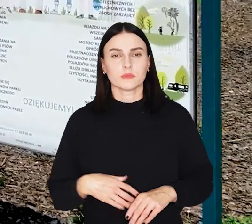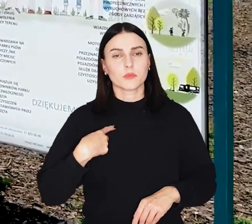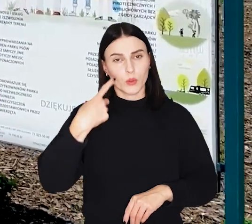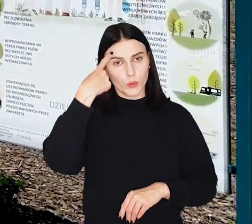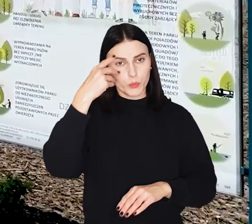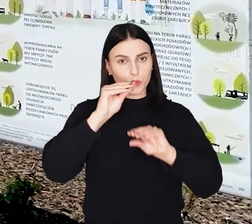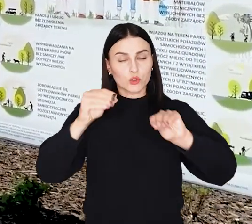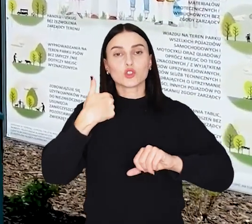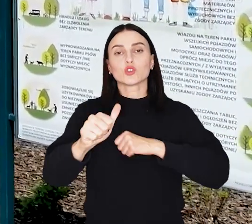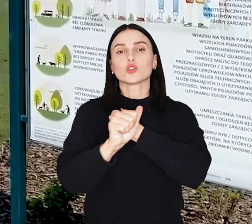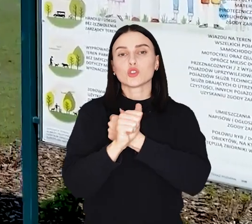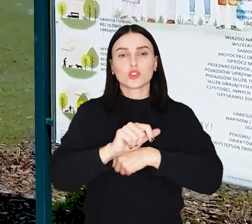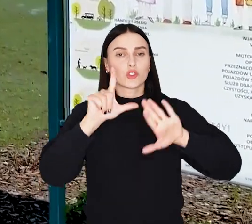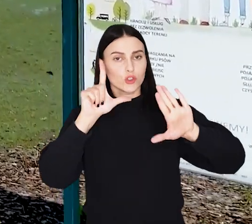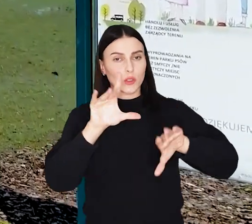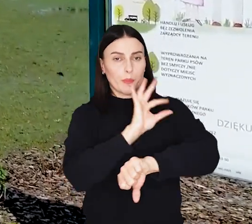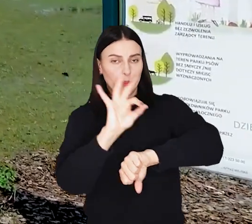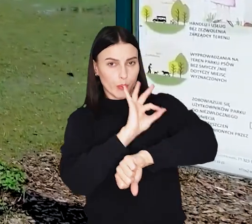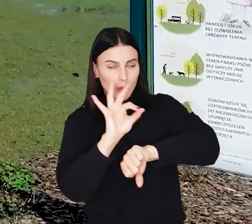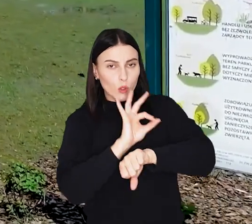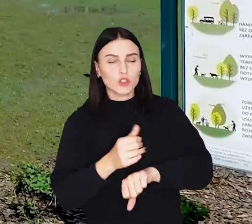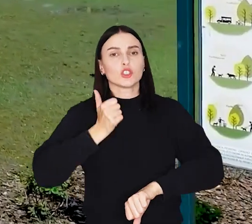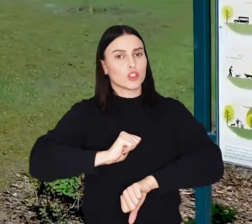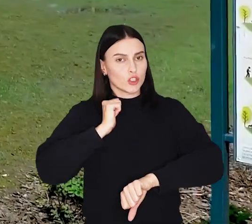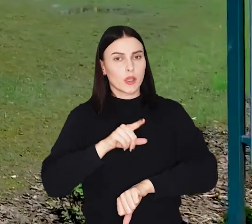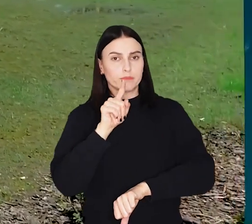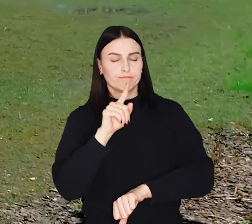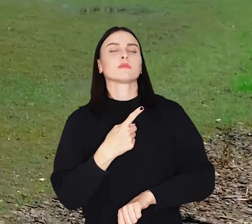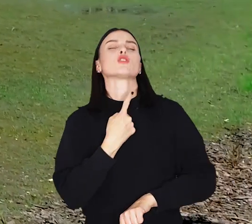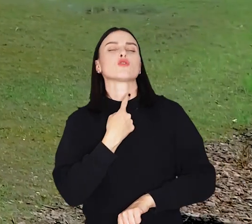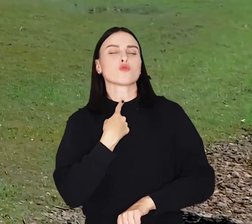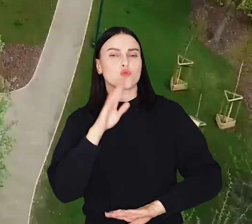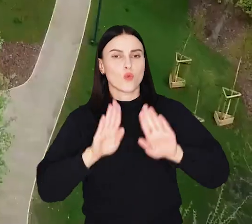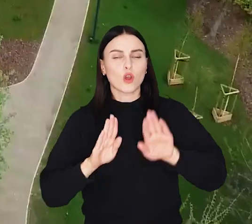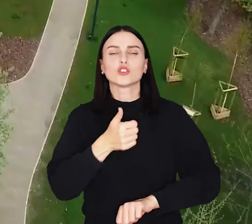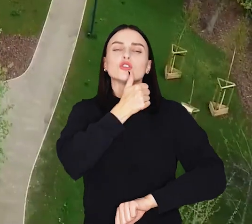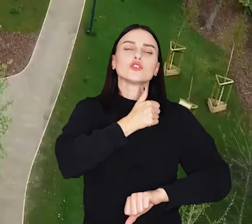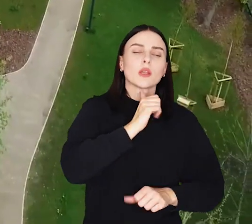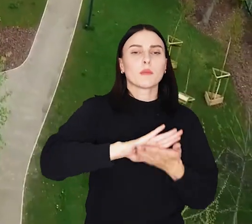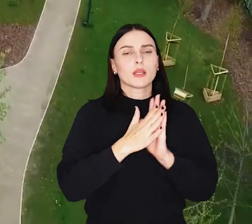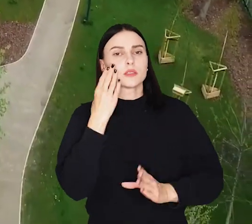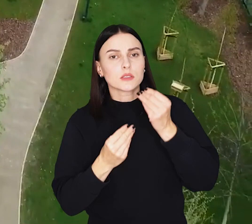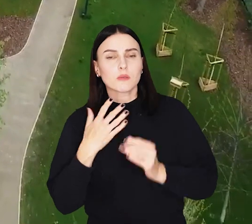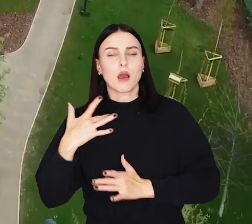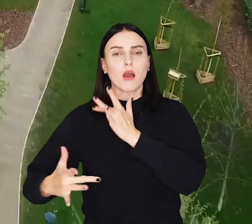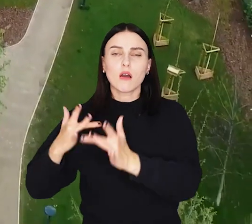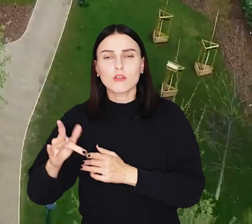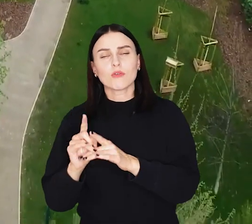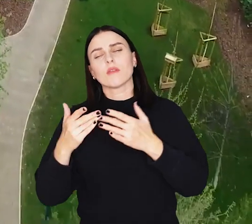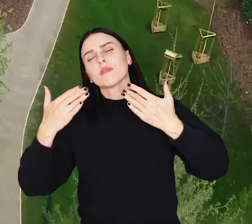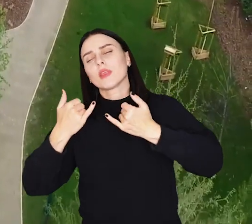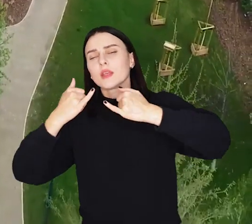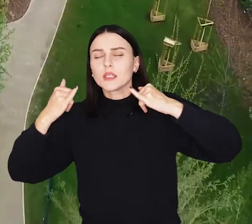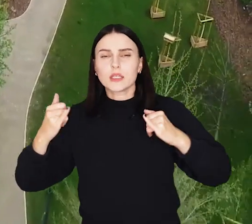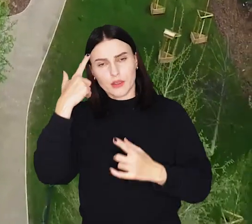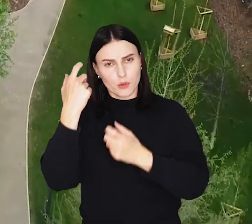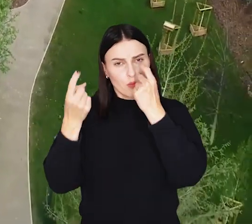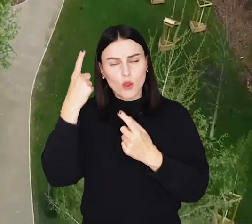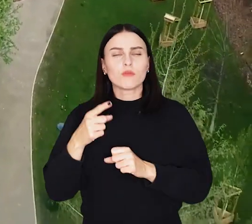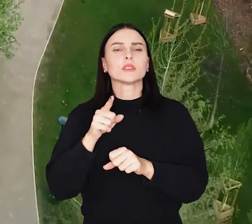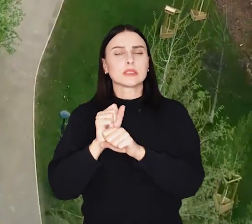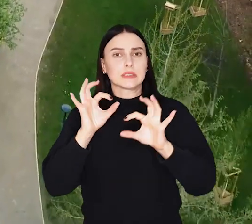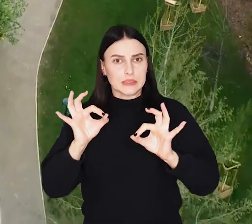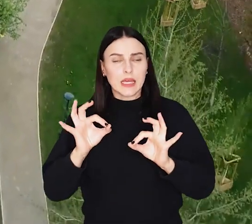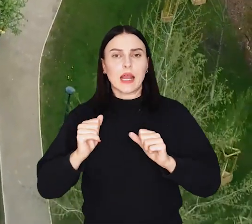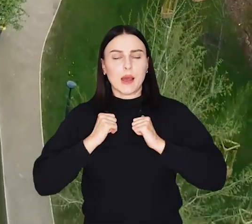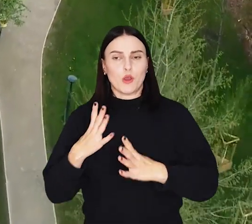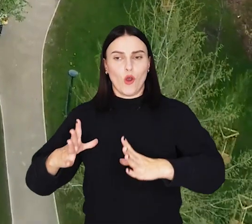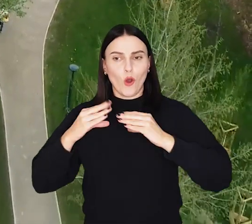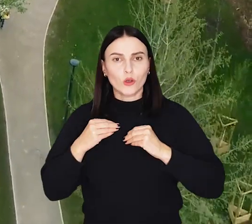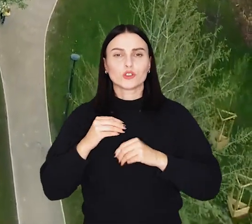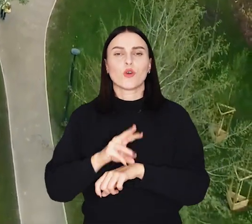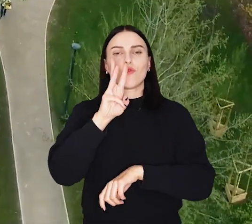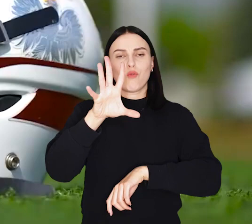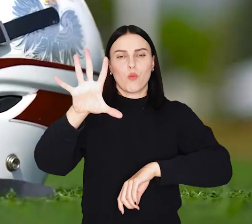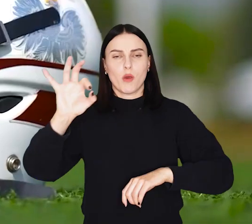Przypominamy, że 167 projektów czeka na wasze głosy. Zieleńce, place zabaw, ścieżki rowerowe i wiele, wiele innych pomysłów walczy o środki z tegorocznego WBO.